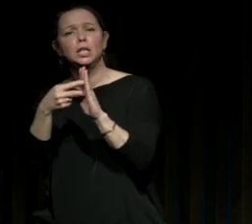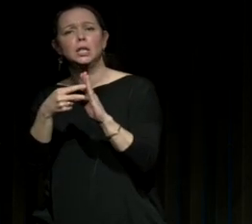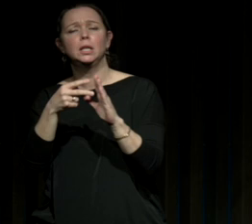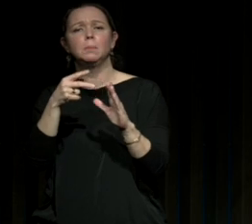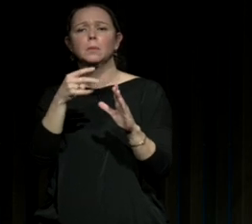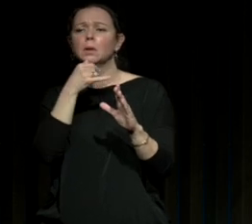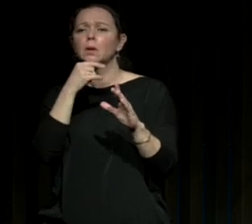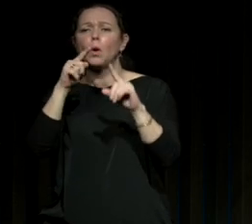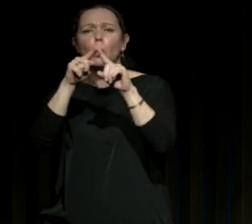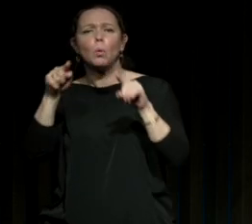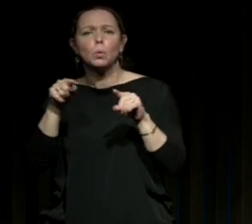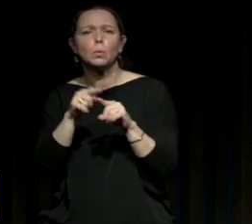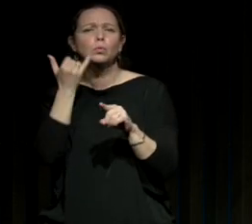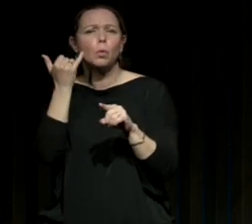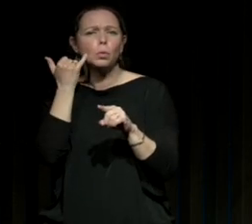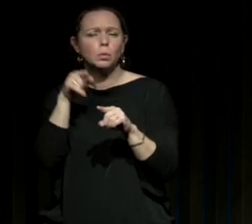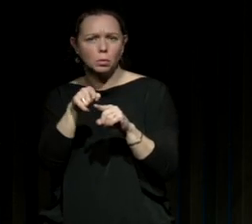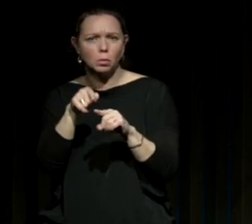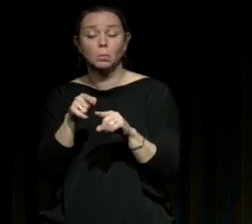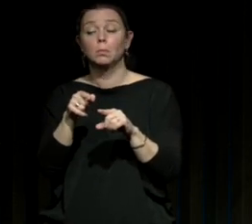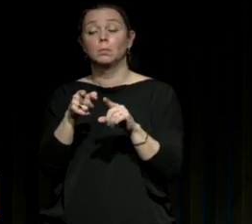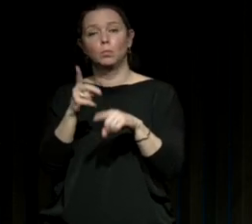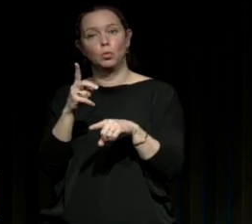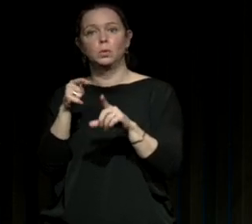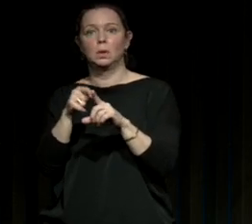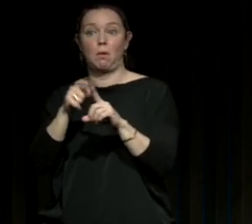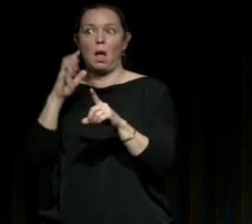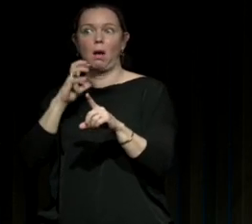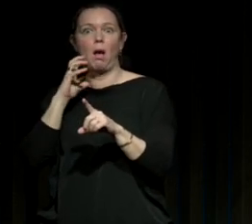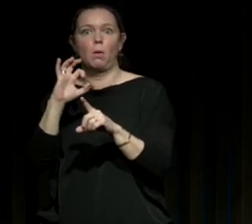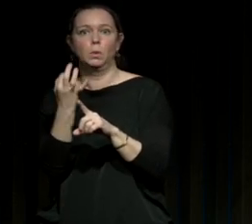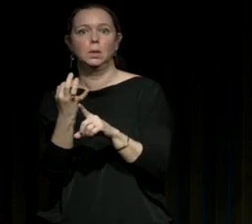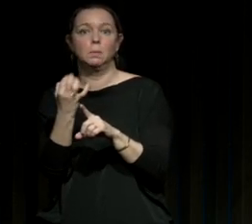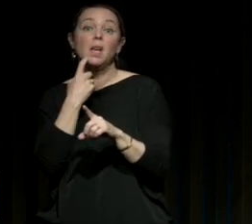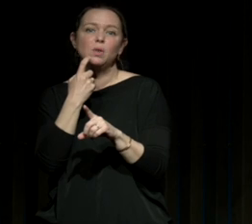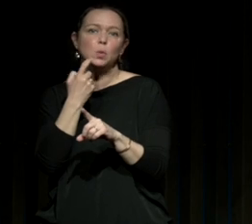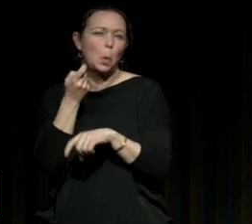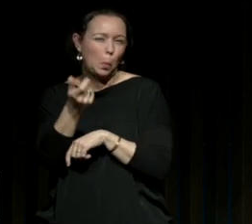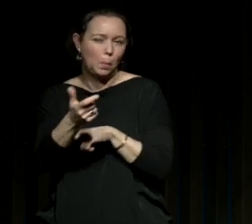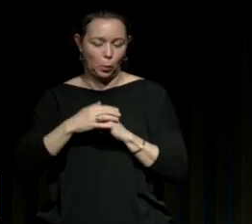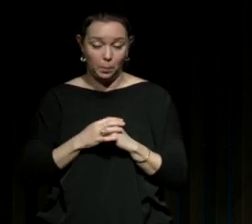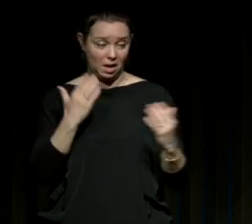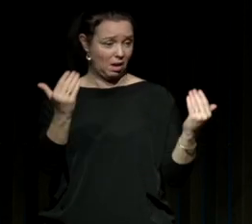losanges jaune qui est plutôt riche en gras est pauvre en sucre et on compare ce qui se passe à